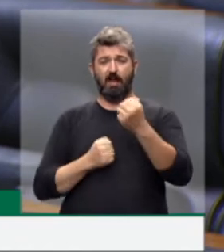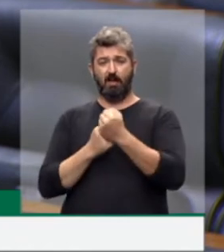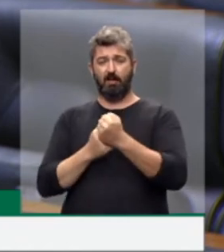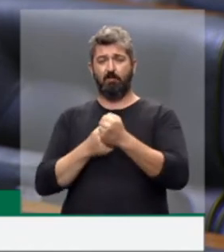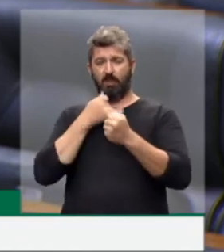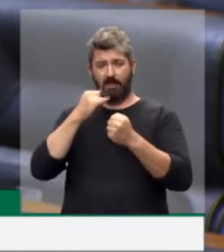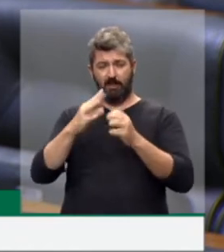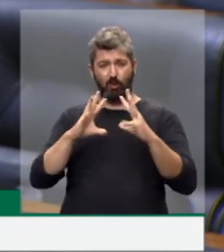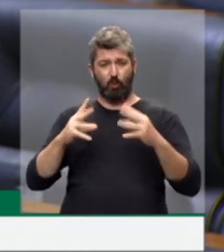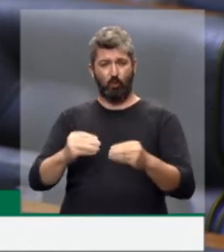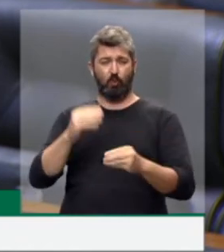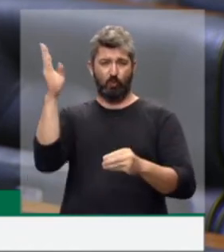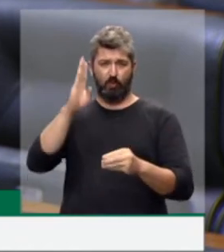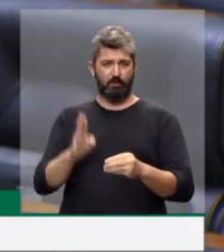PROJETO QUE ESTÁ AÍ BUSCANDO REEQUILÍBRIO FINANCEIRO